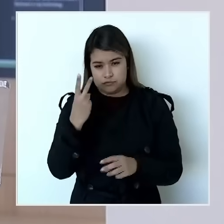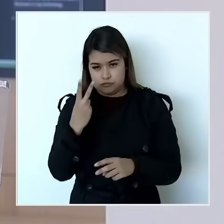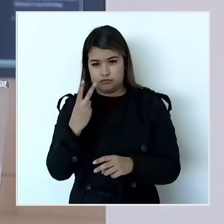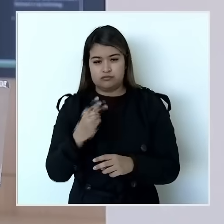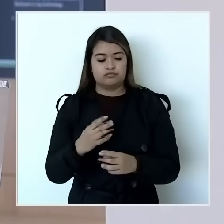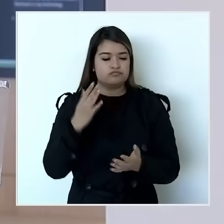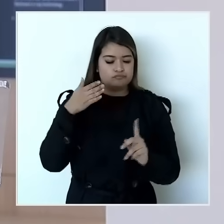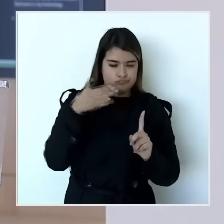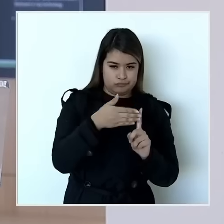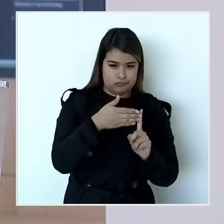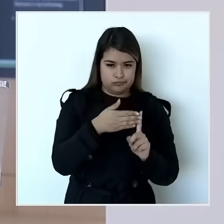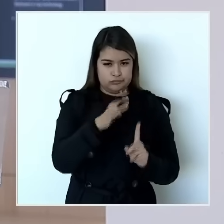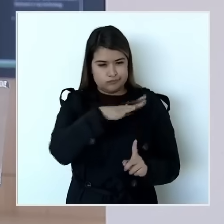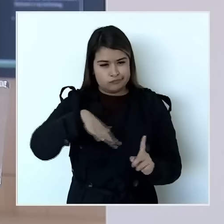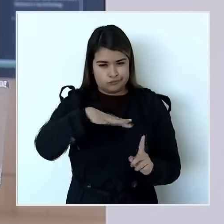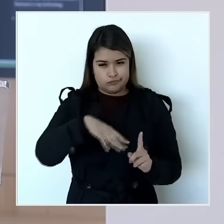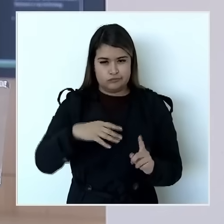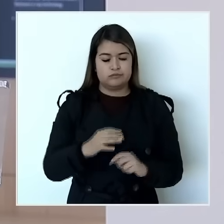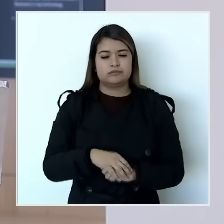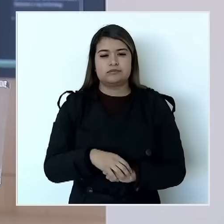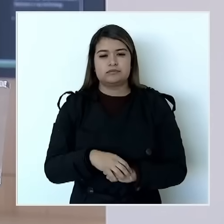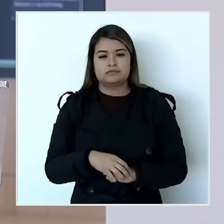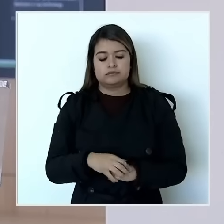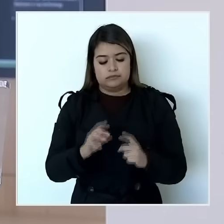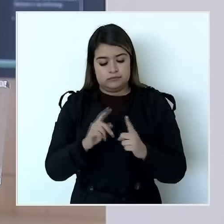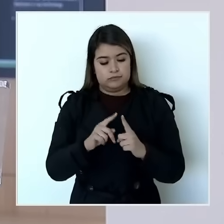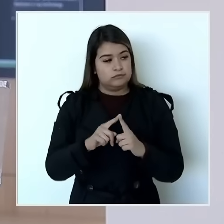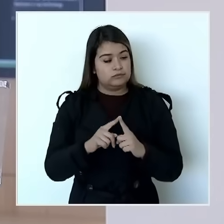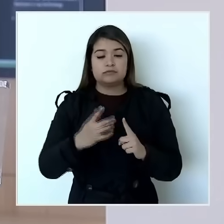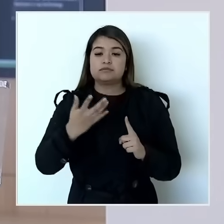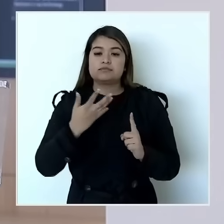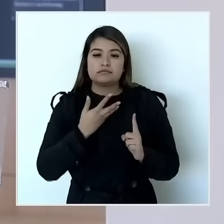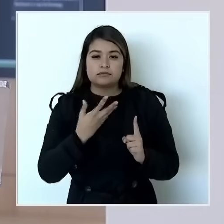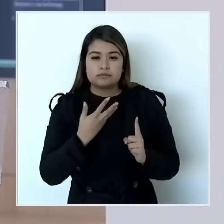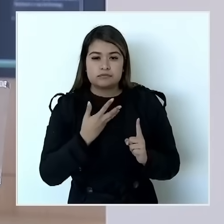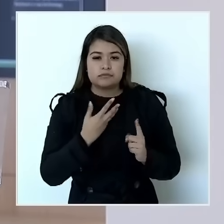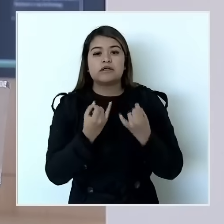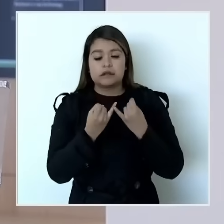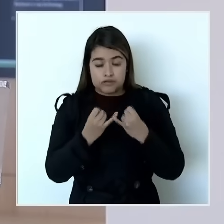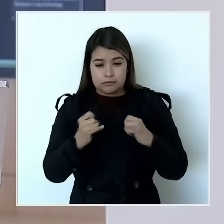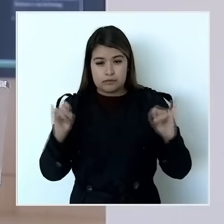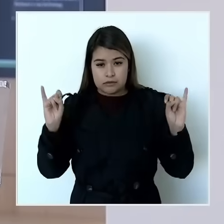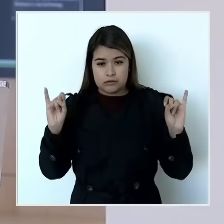nuestra ley orgánica: defender la integridad, la independencia y soberanía de la nación.